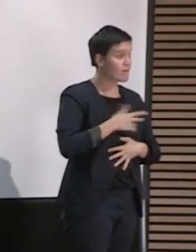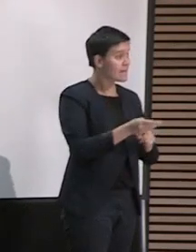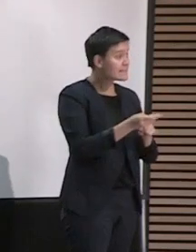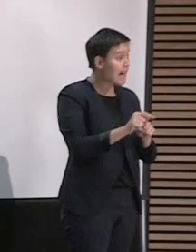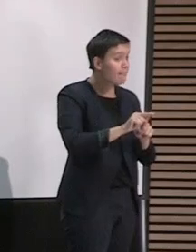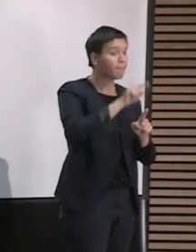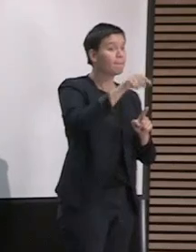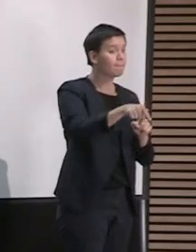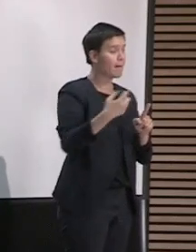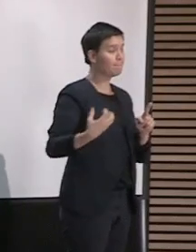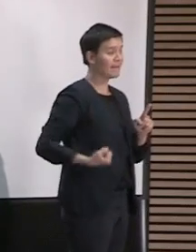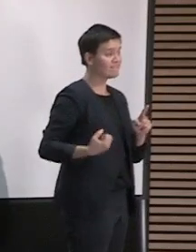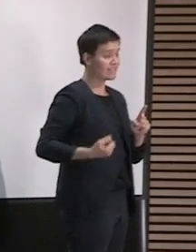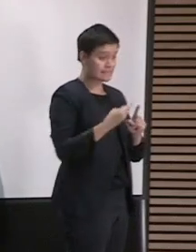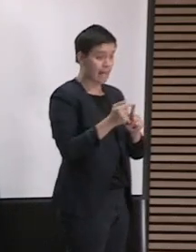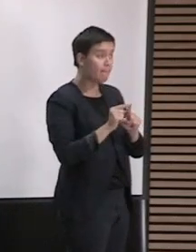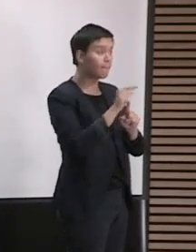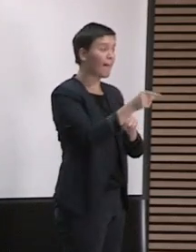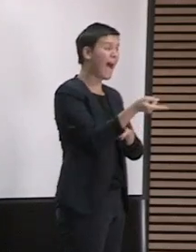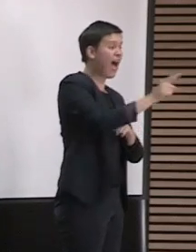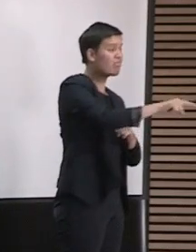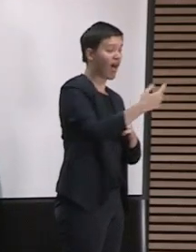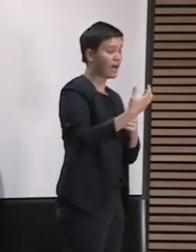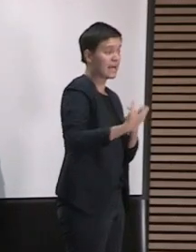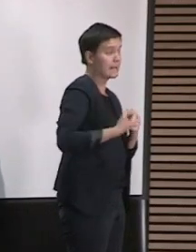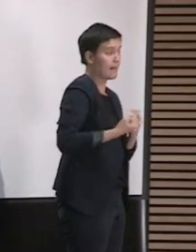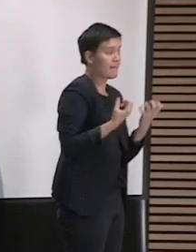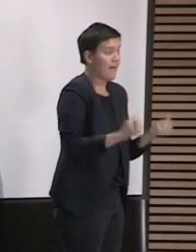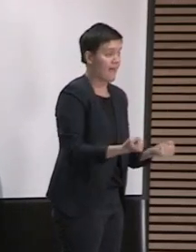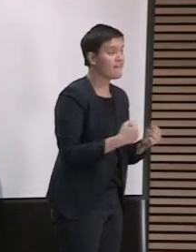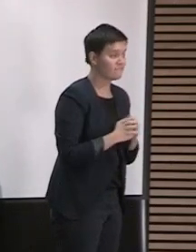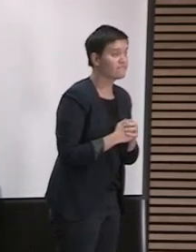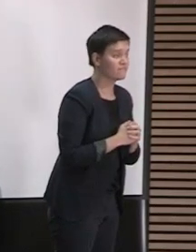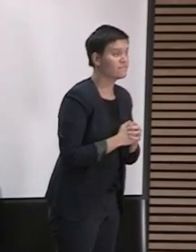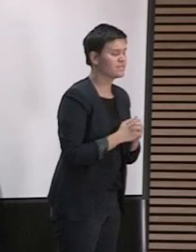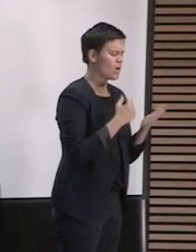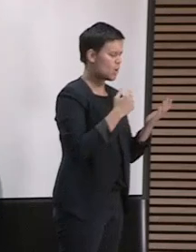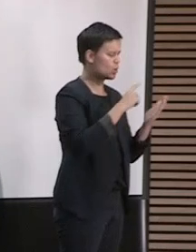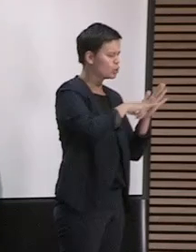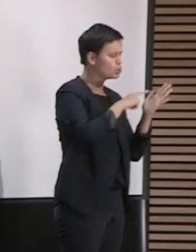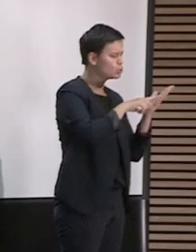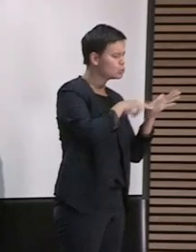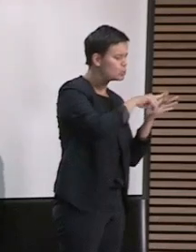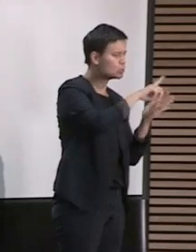taangata i tautokohia e te he utu mo te utu, ko te pikinga o nga tangata e kaha ana ki te tarai Ko te tautoko whiwhinga